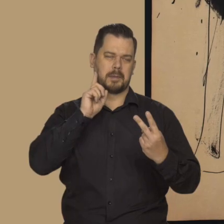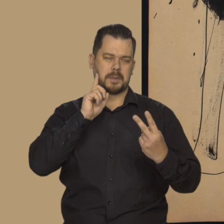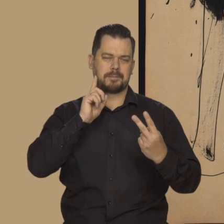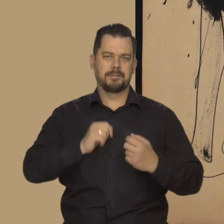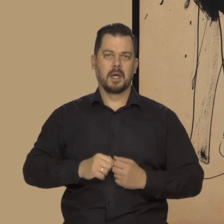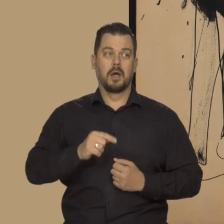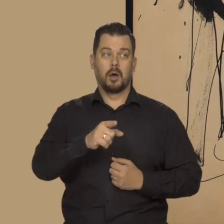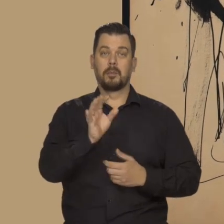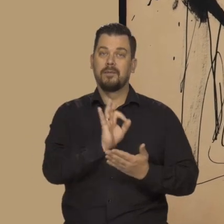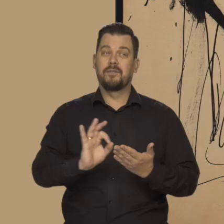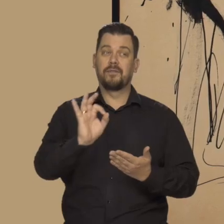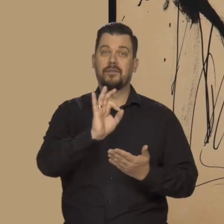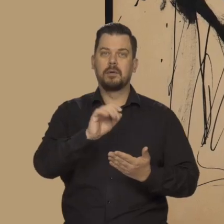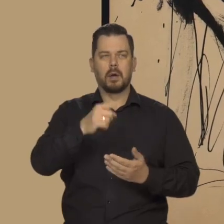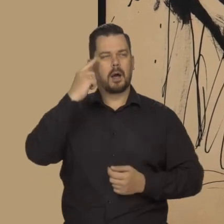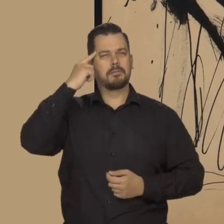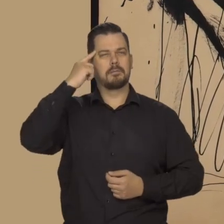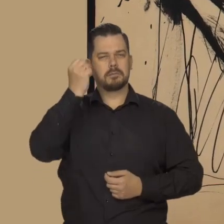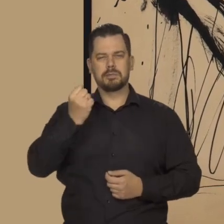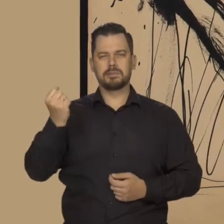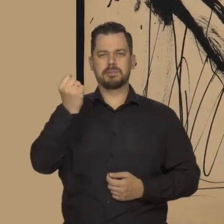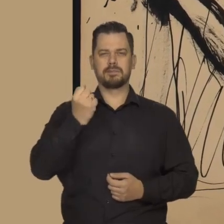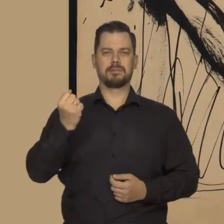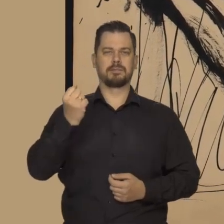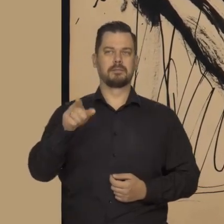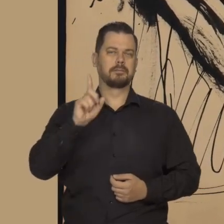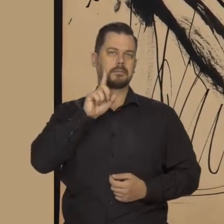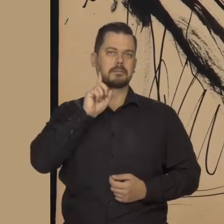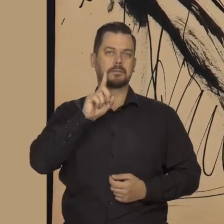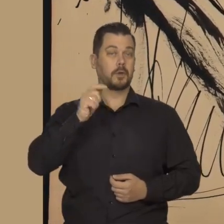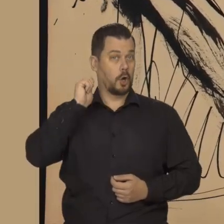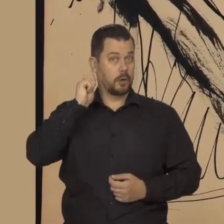W ilustracji zakodowane jest konkretne wspomnienie utrwalone w pamięci artysty.